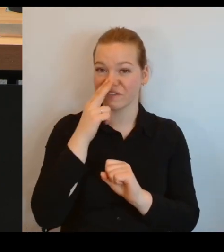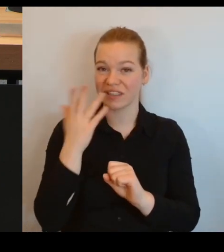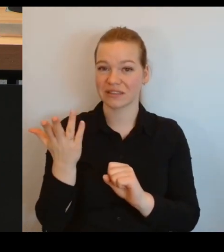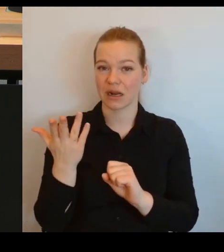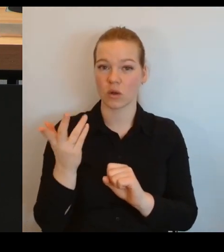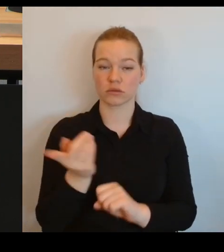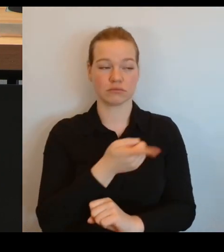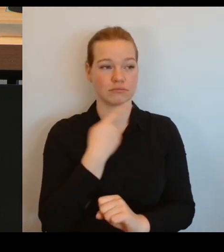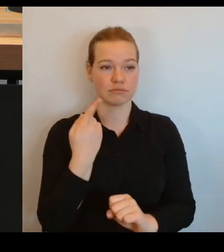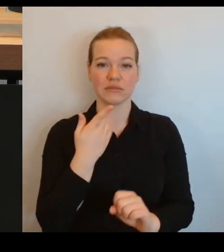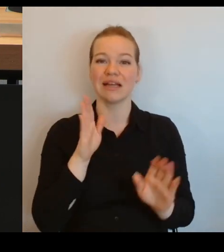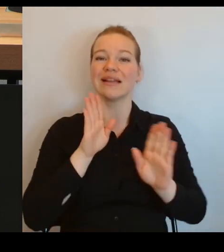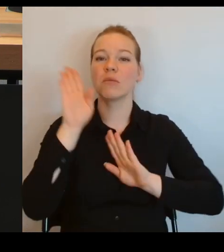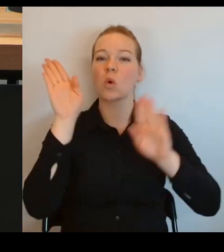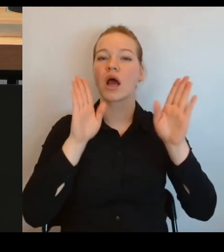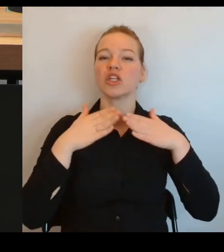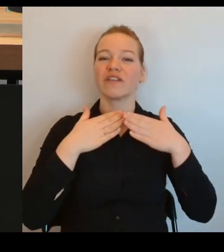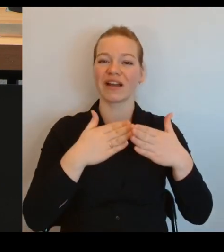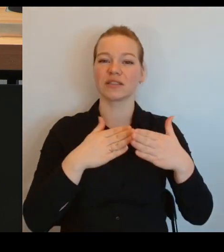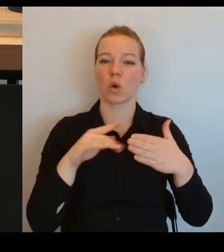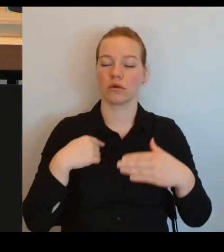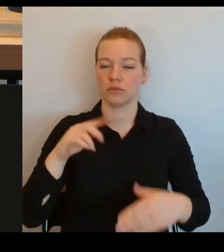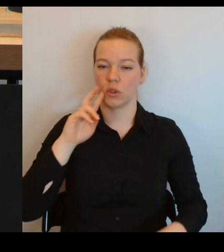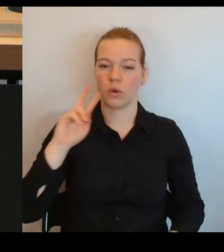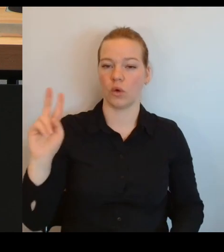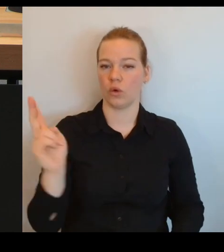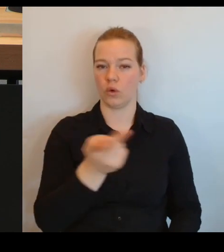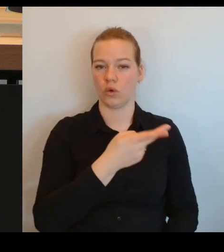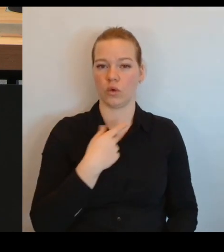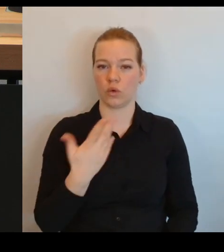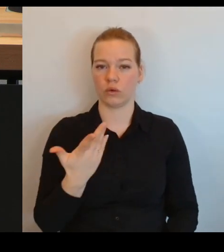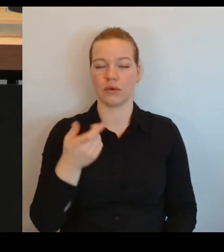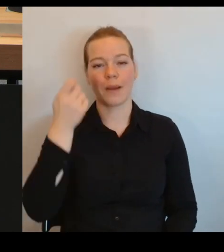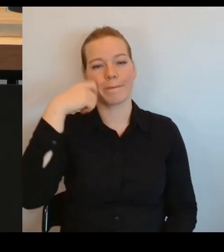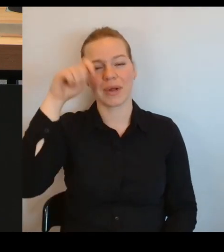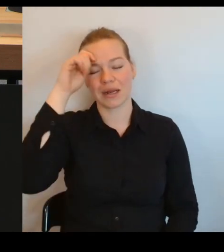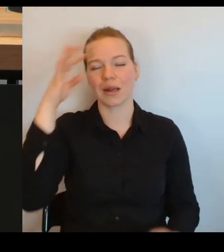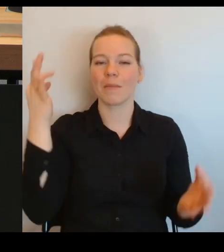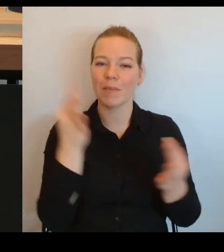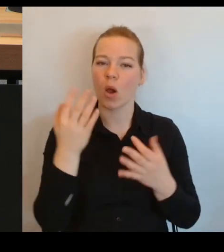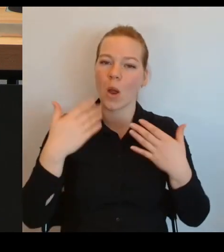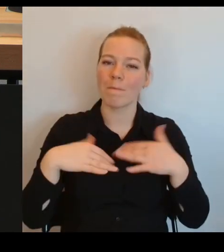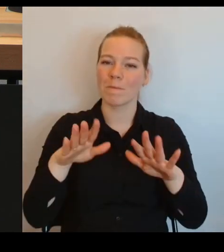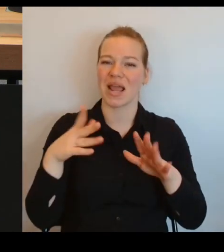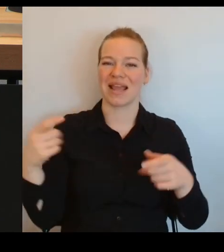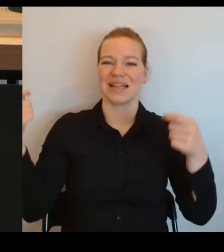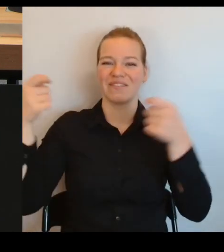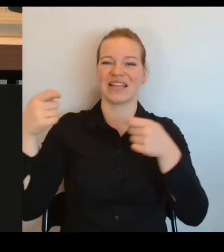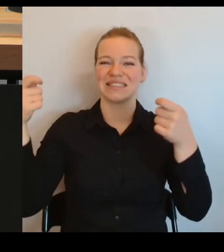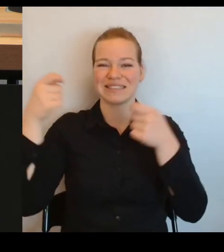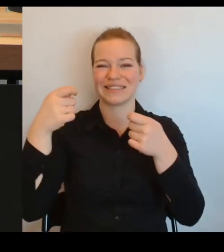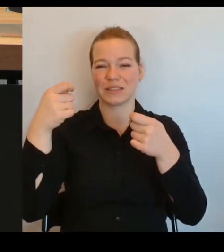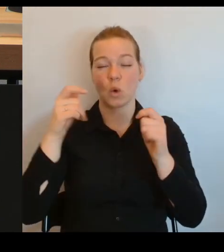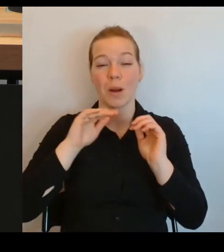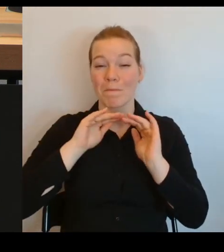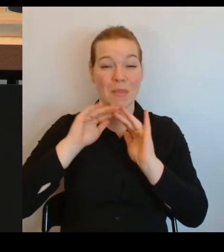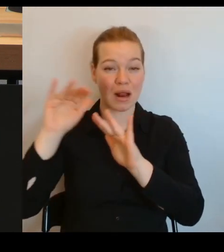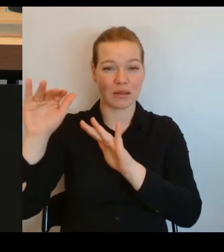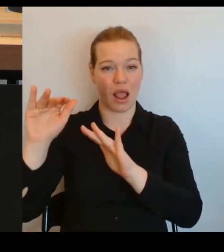Investitionen in Milliardenhöhe, in grüne Wärme, grünen Strom und grüne Mobilität die zu wesentlichen Teilen durch Kredite finanziert werden sollen.